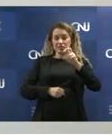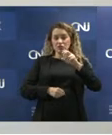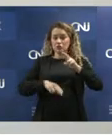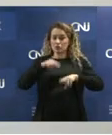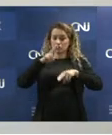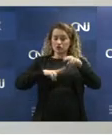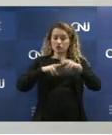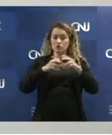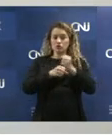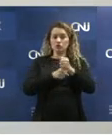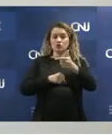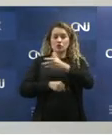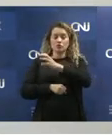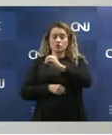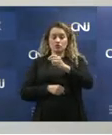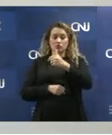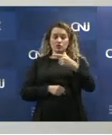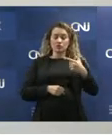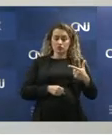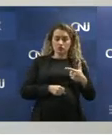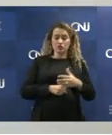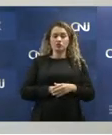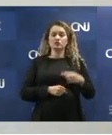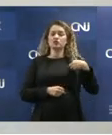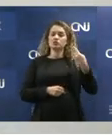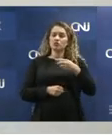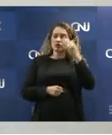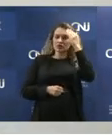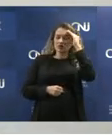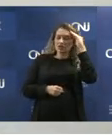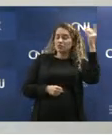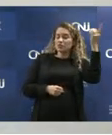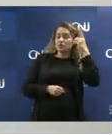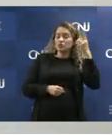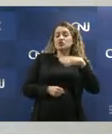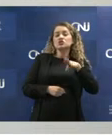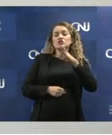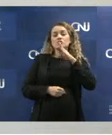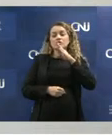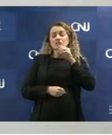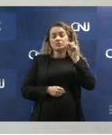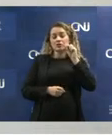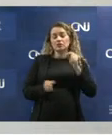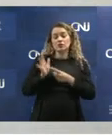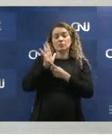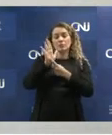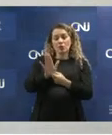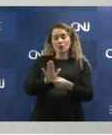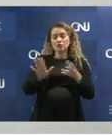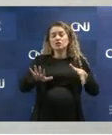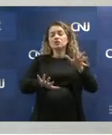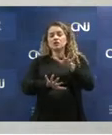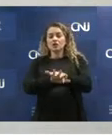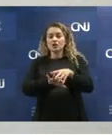Esse nosso entendimento de que a data de conhecimento dos fatos se daria quando ainda da instauração dessa inspeção,